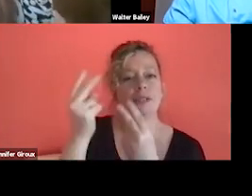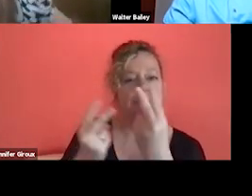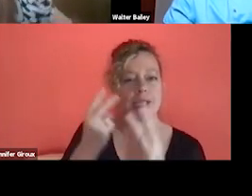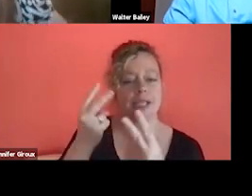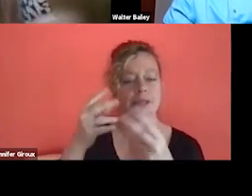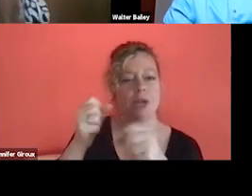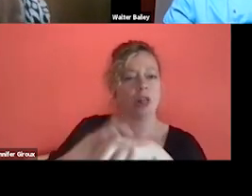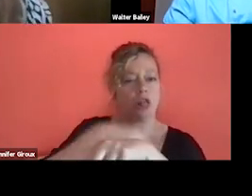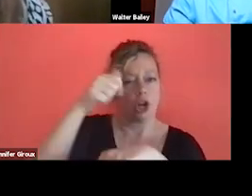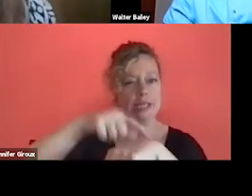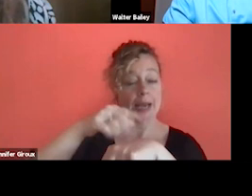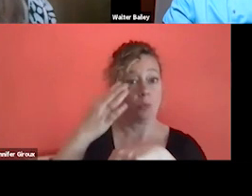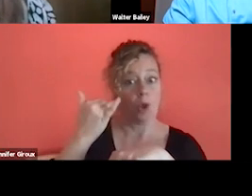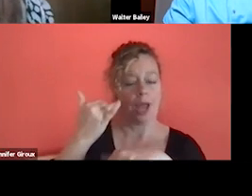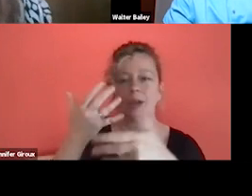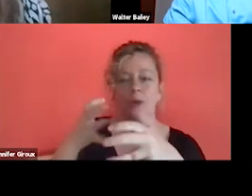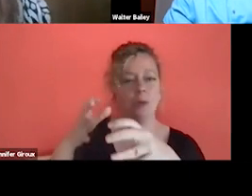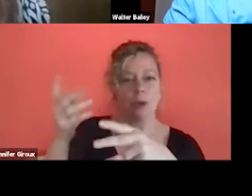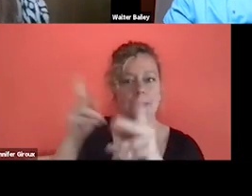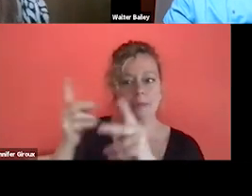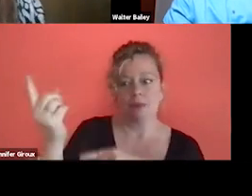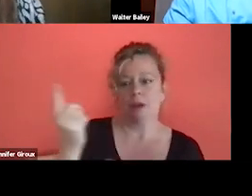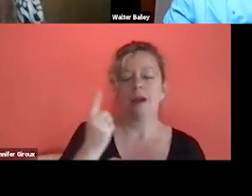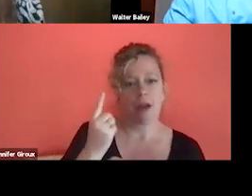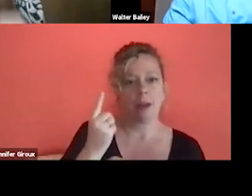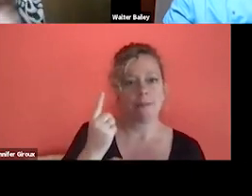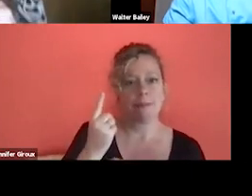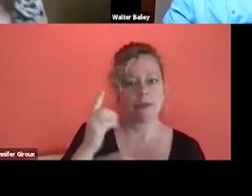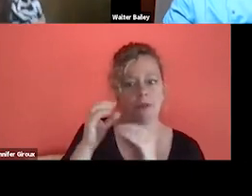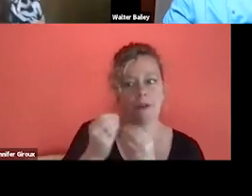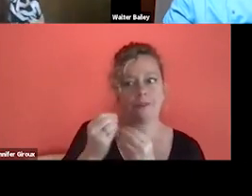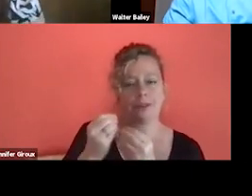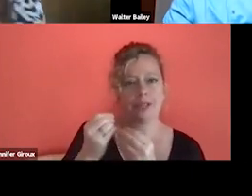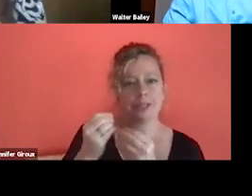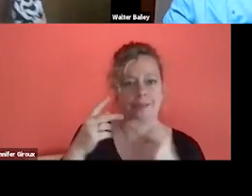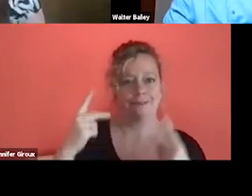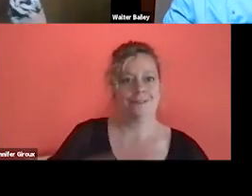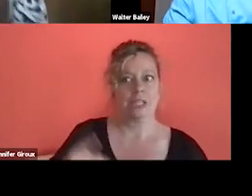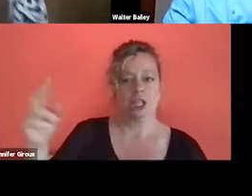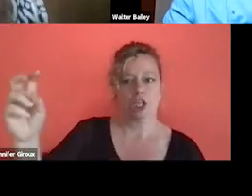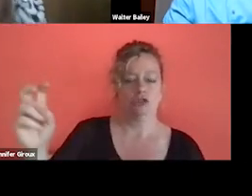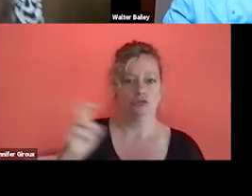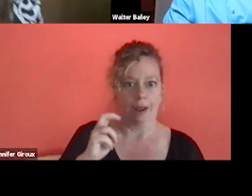porque no queríamos que la gente tuviera que ir a la oficina. No queríamos que tuvieran que viajar físicamente o estar físicamente en nuestra oficina.